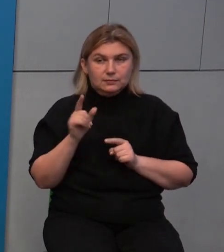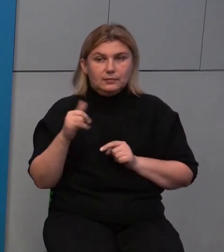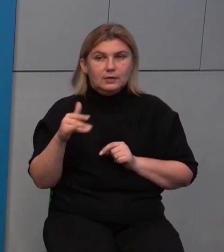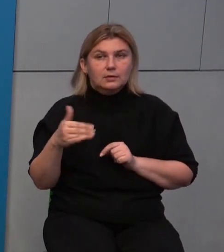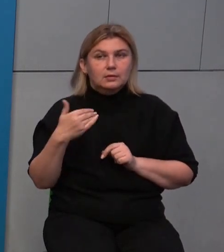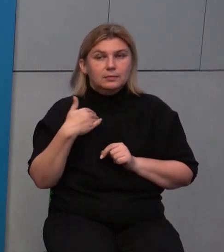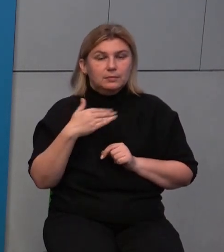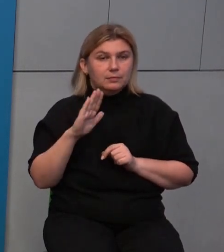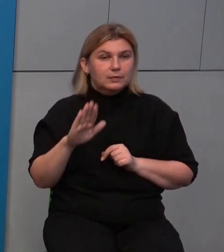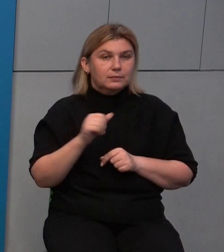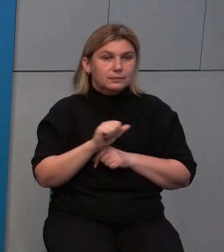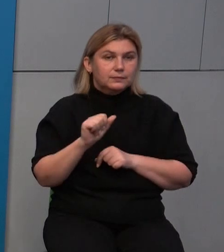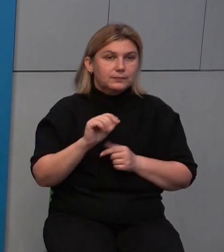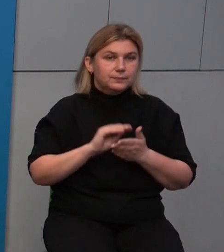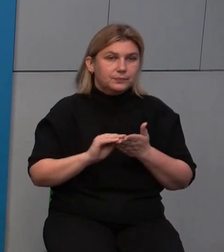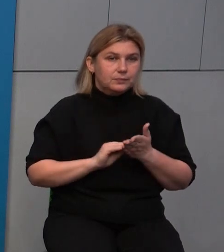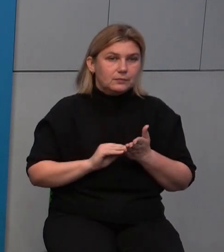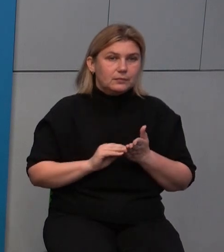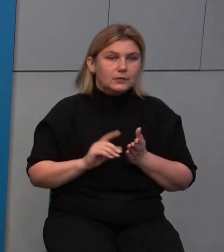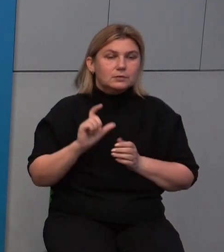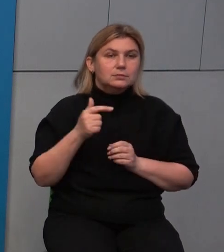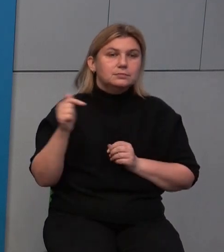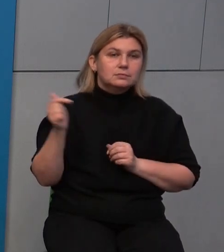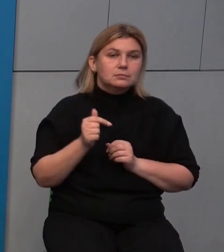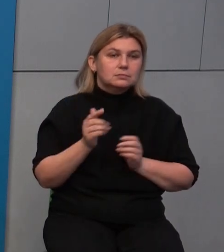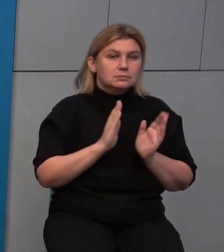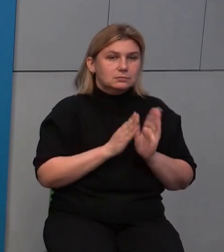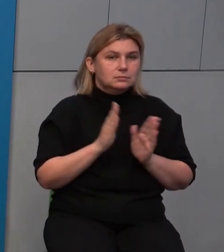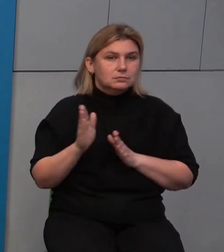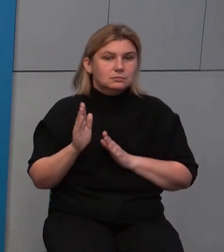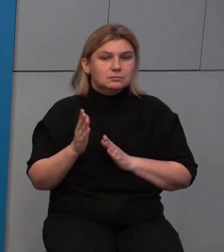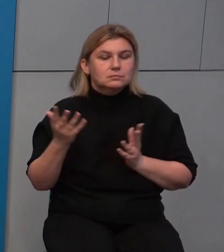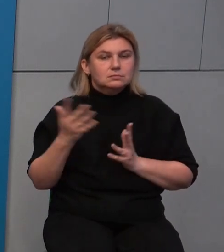napisane, jak to powinno, co tam po kolei ma być i dokąd my lecimy w ogóle.